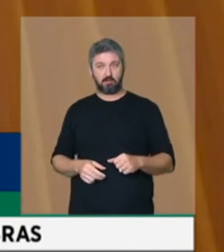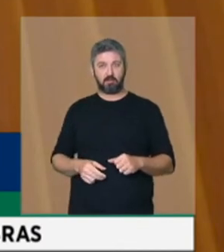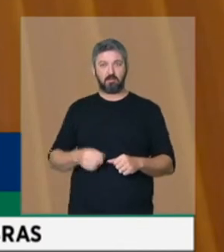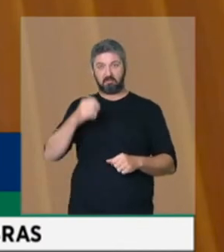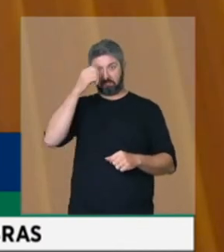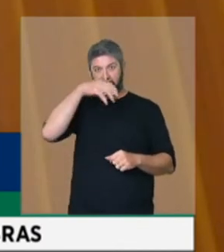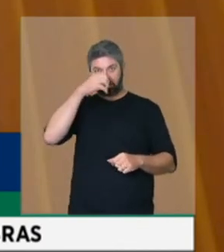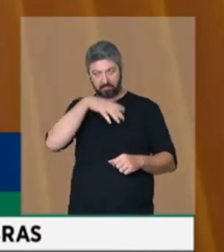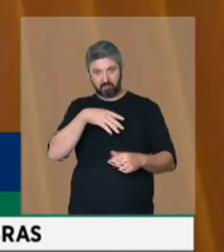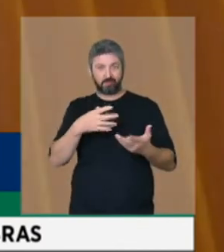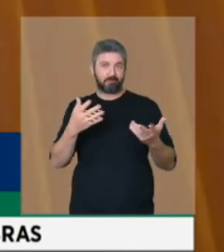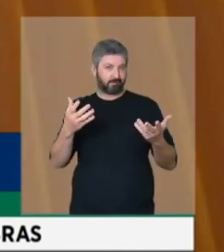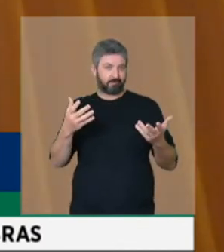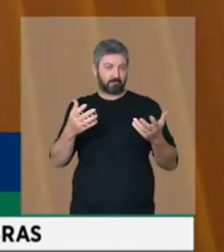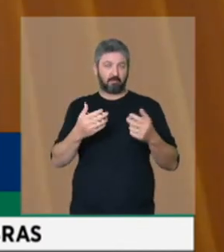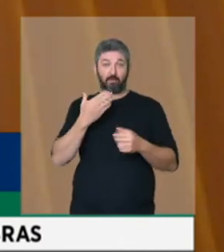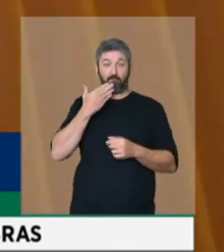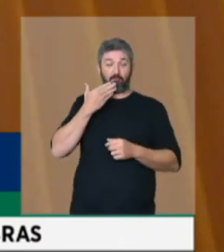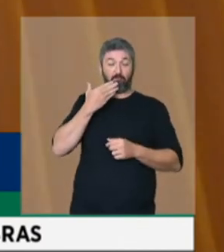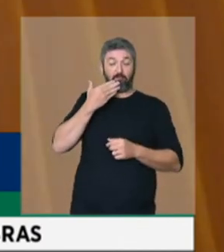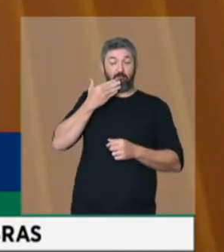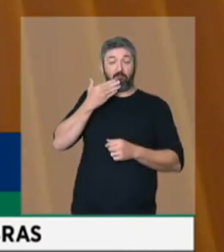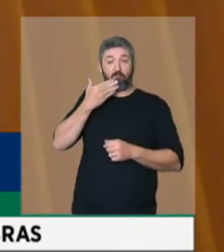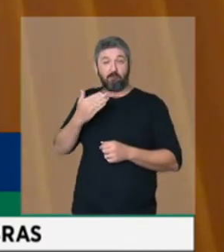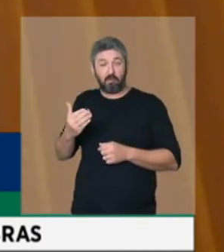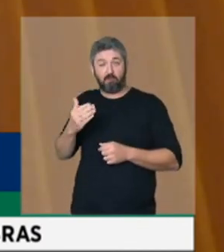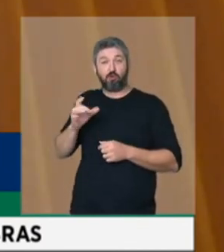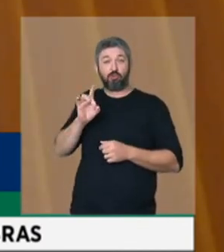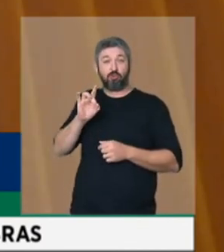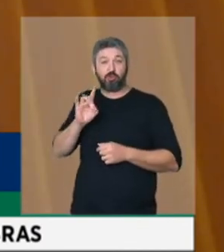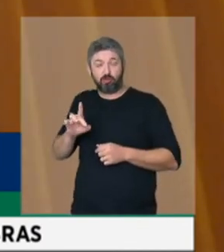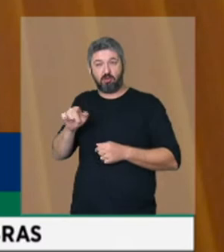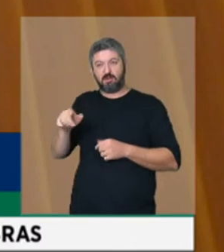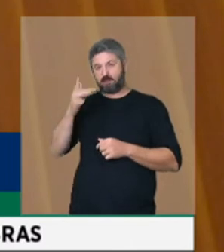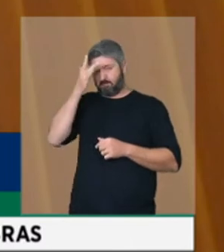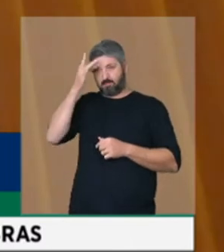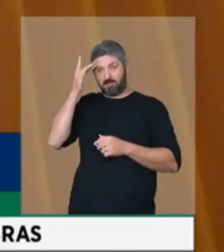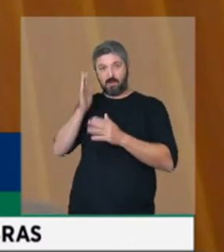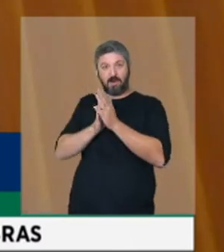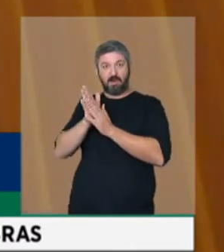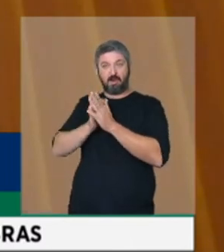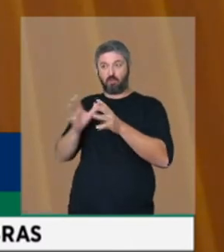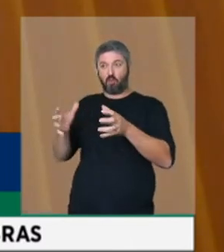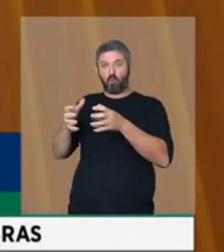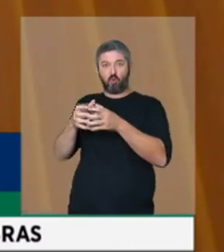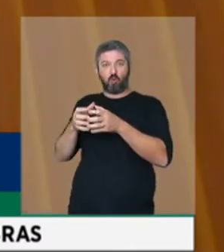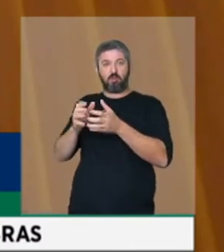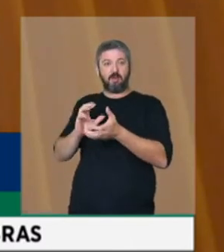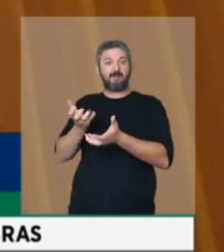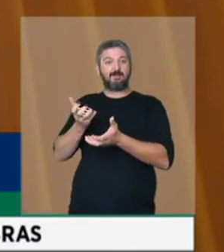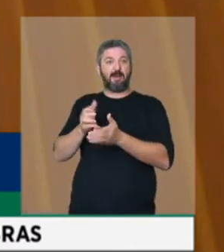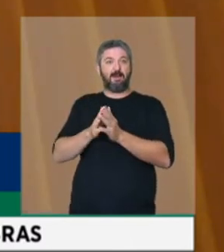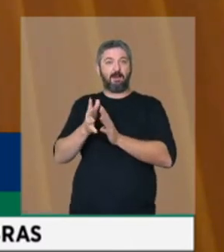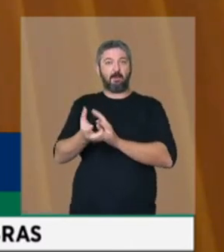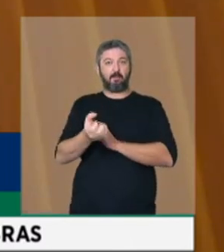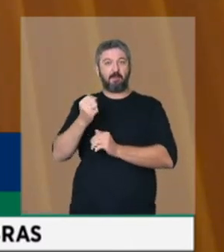FALA DO DEPUTADO ARLINDO CHINAGLIA... VEJAM... AS NEGOCIATAS... QUE VÃO POR TRAZ DESTA IDEIA DE PRIVATIZAÇÃO...